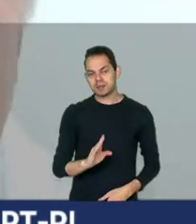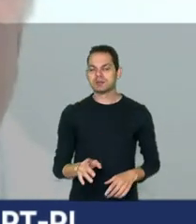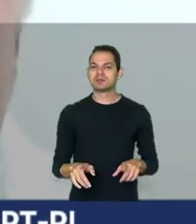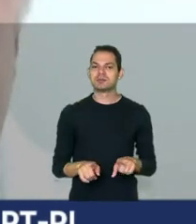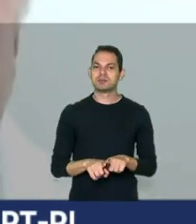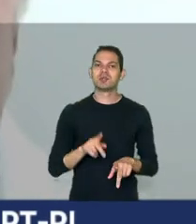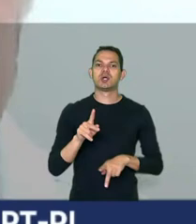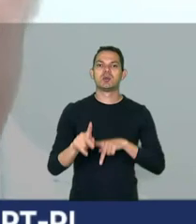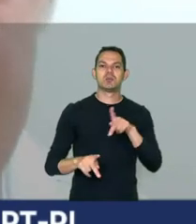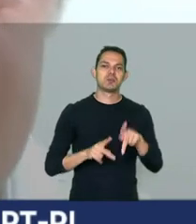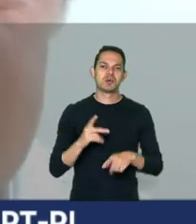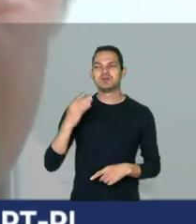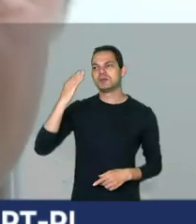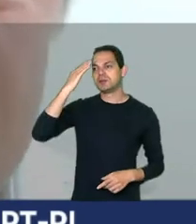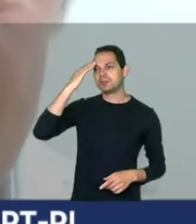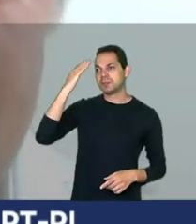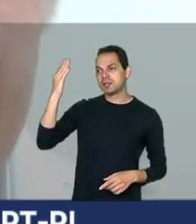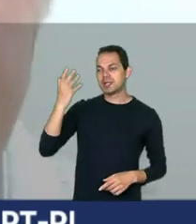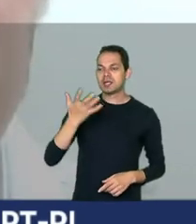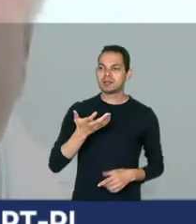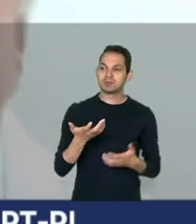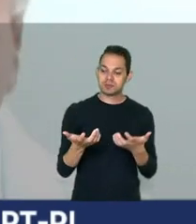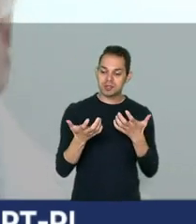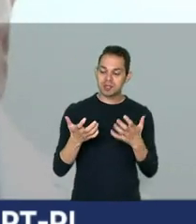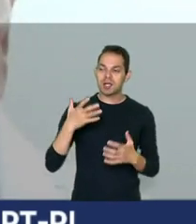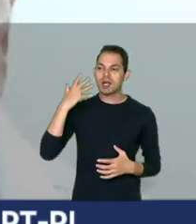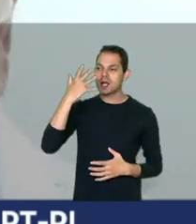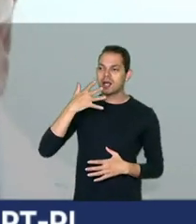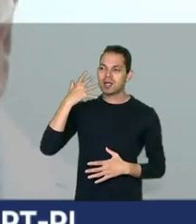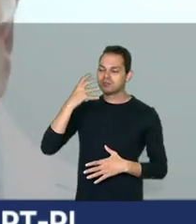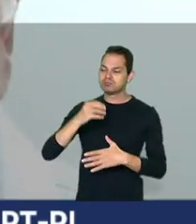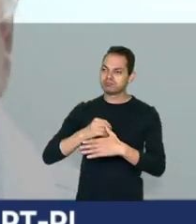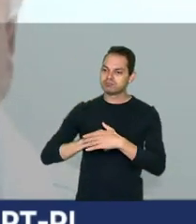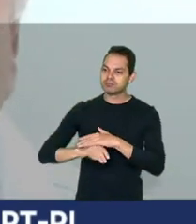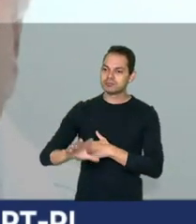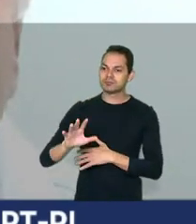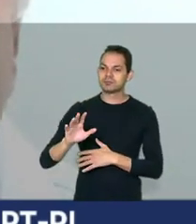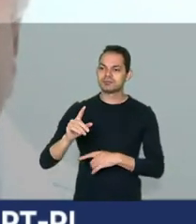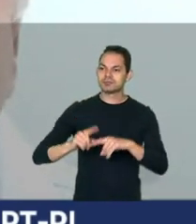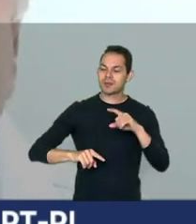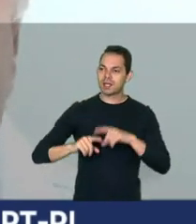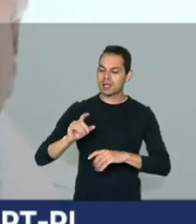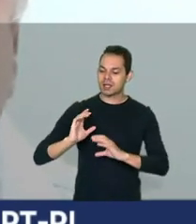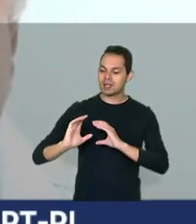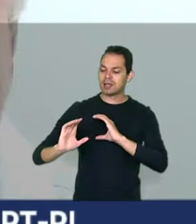PAÍS E MESMO... MUITO OBRIGADO, SENHOR PRESIDENTE, PEÇO QUE ESSE PRONUNCIAMENTO SEJA CONSIDERADO NOS MEIOS DE COMUNICAÇÃO COMUNICAÇÃO